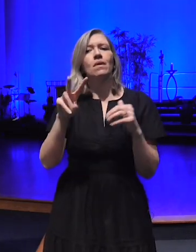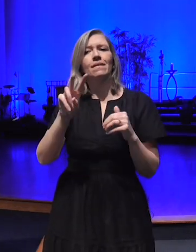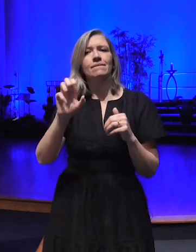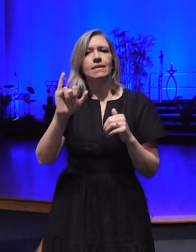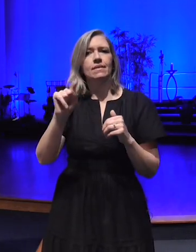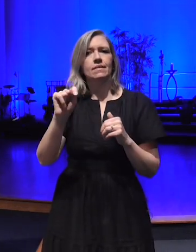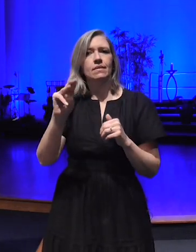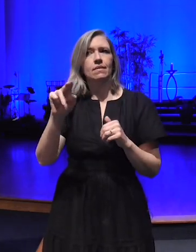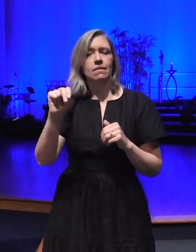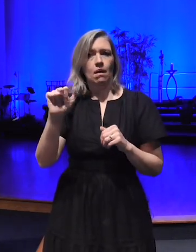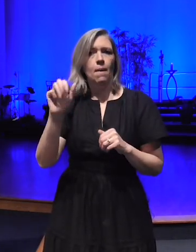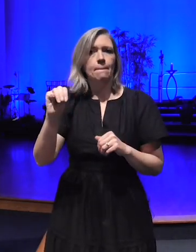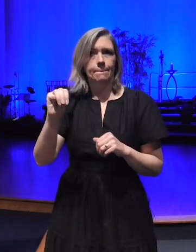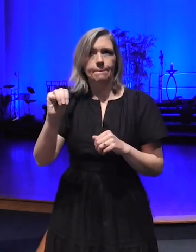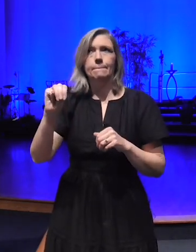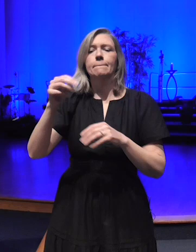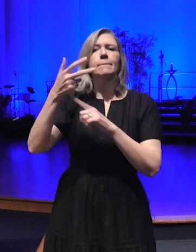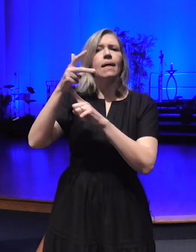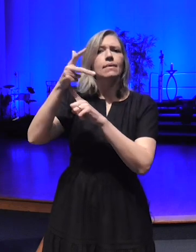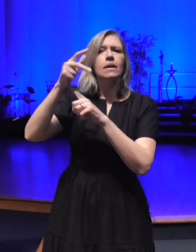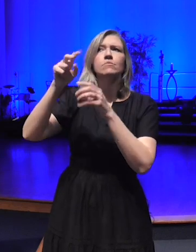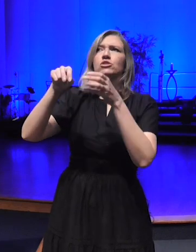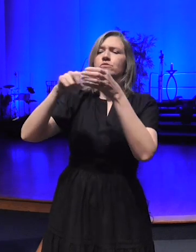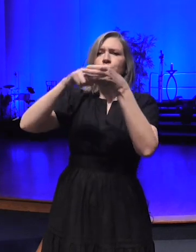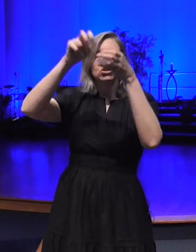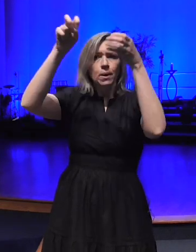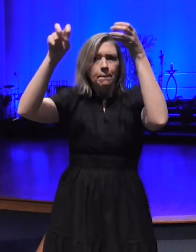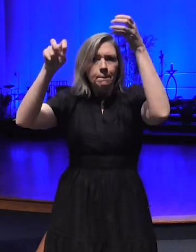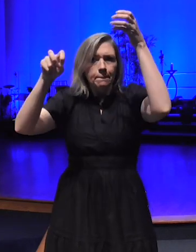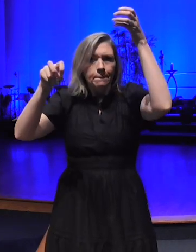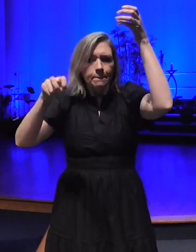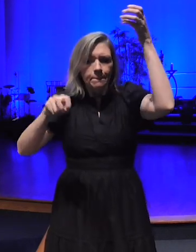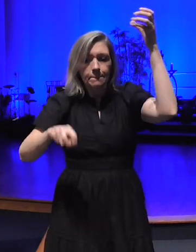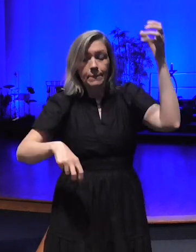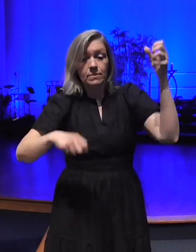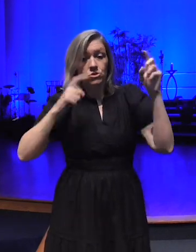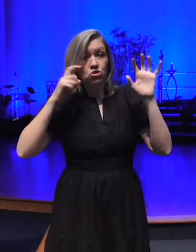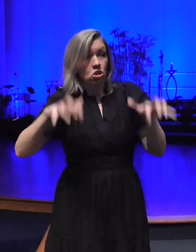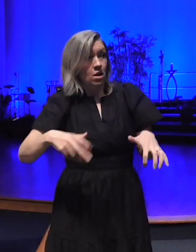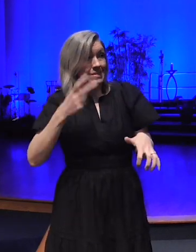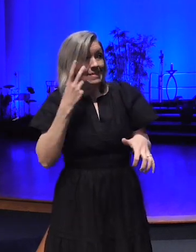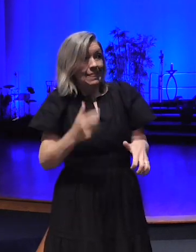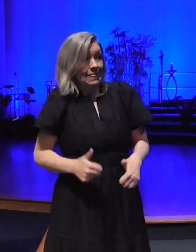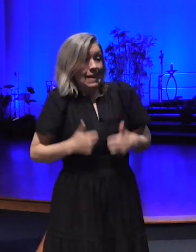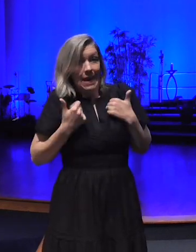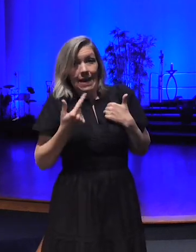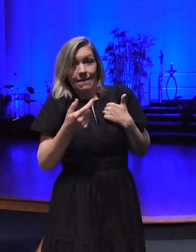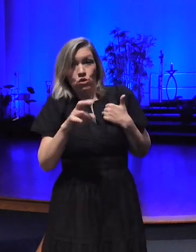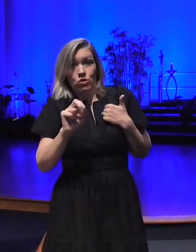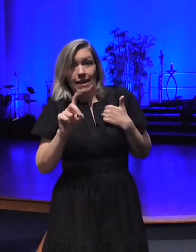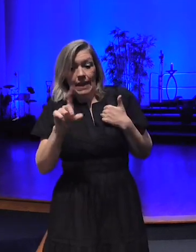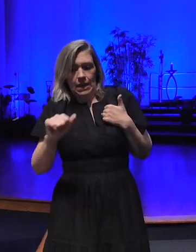cerca de Quesan, se sorprendió al ver una granada viva rodar cerca, instintivamente extendió la mano para recogerla